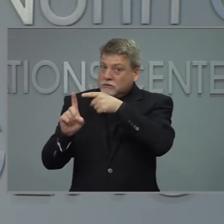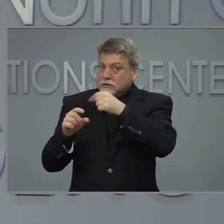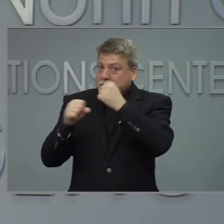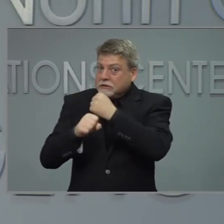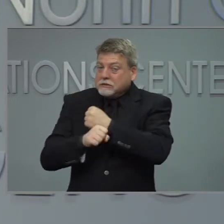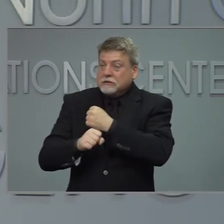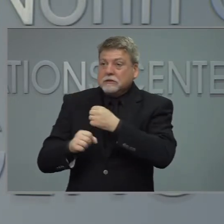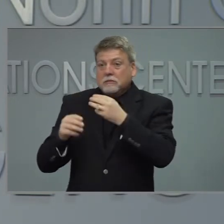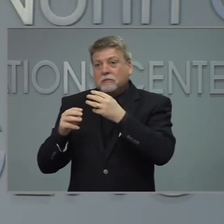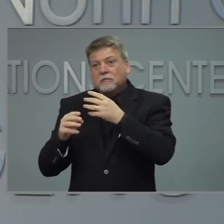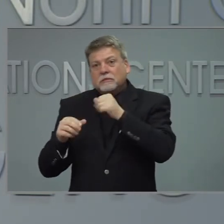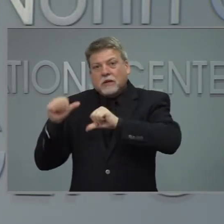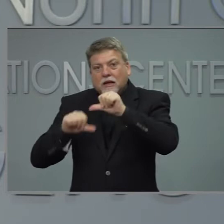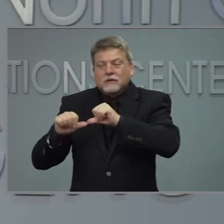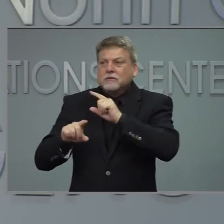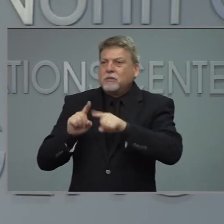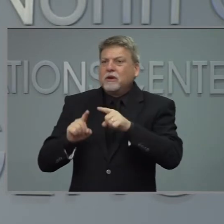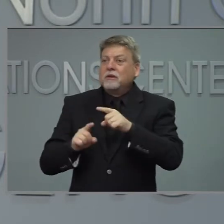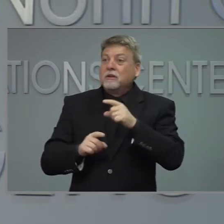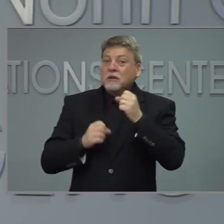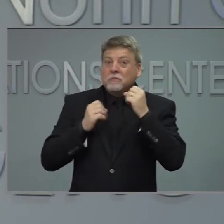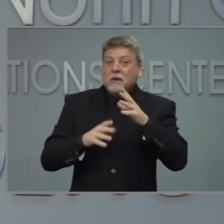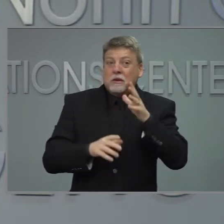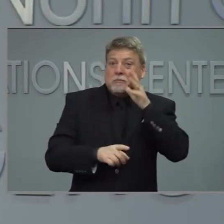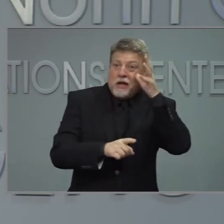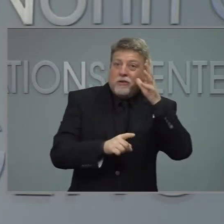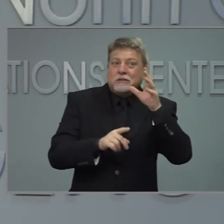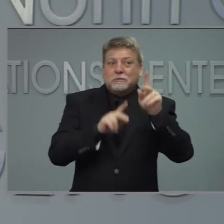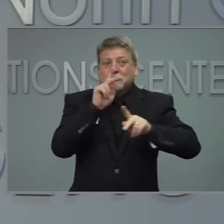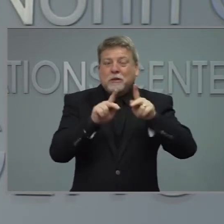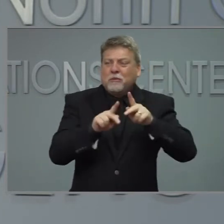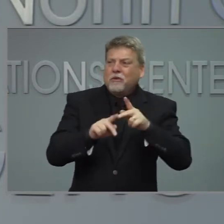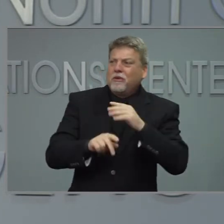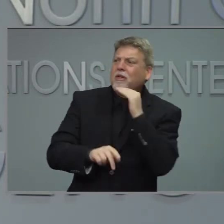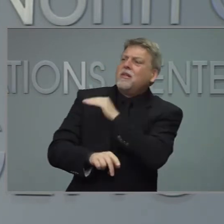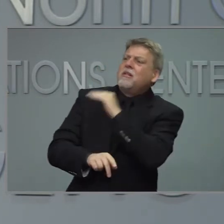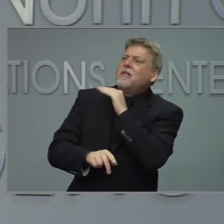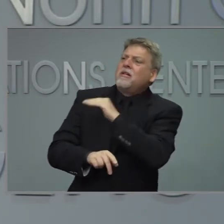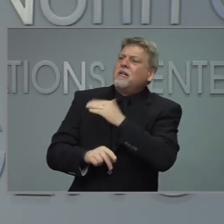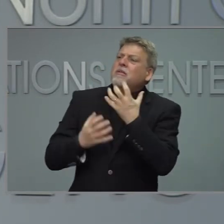Qué tanto en cuenta toma las opiniones de las personas de los líderes, los maestros para